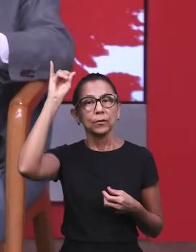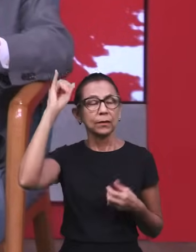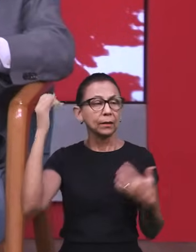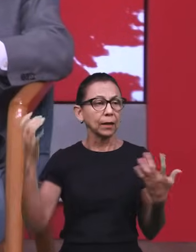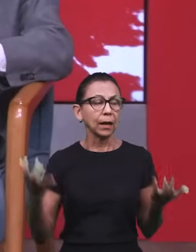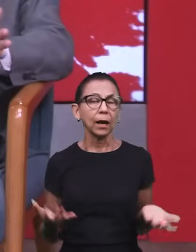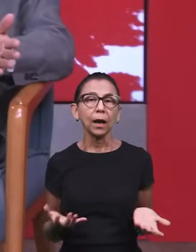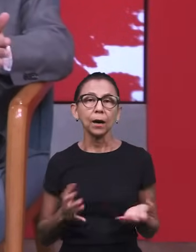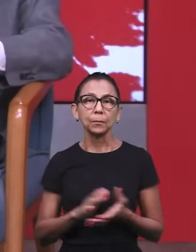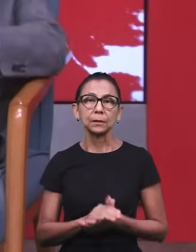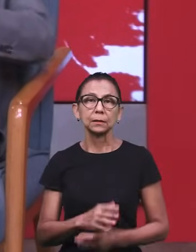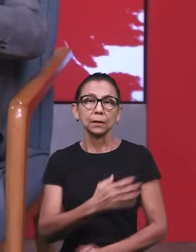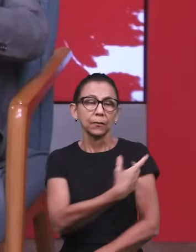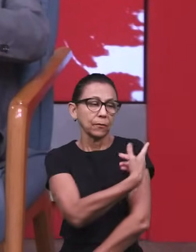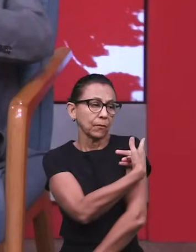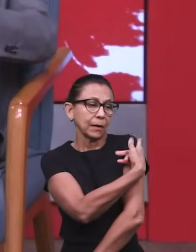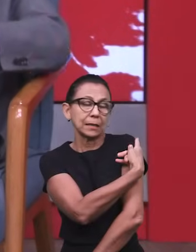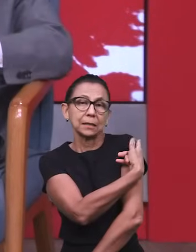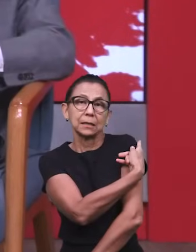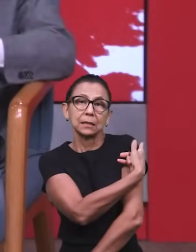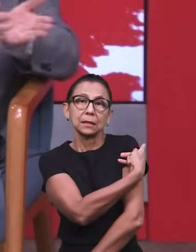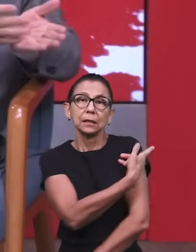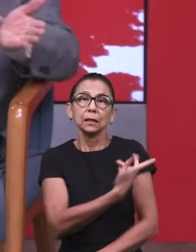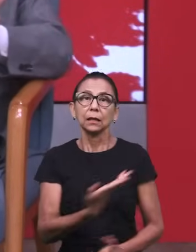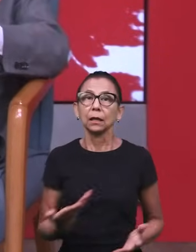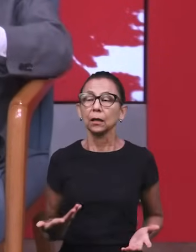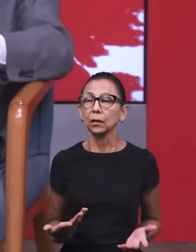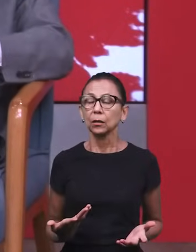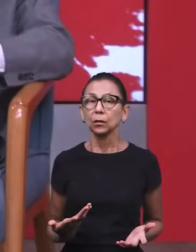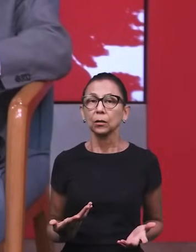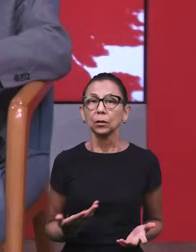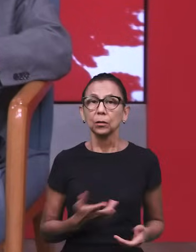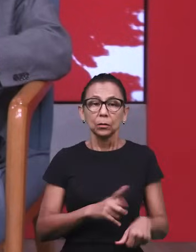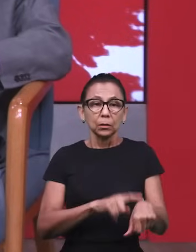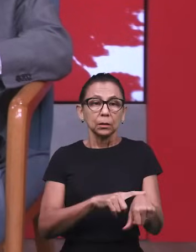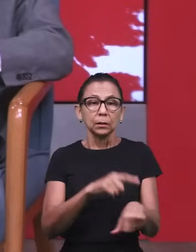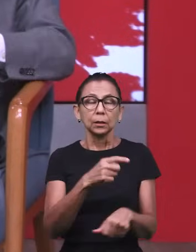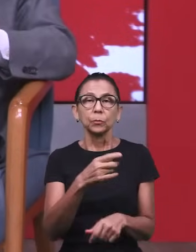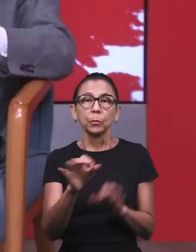uma uma profilaxia porque era um vírus Então você teria que ter uma vacina mas não tinha